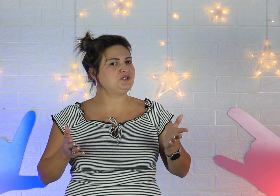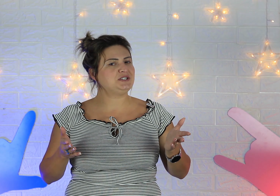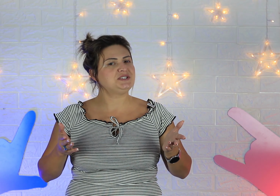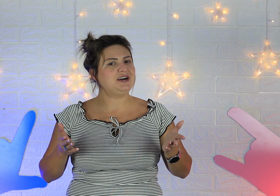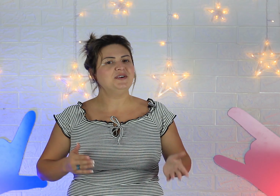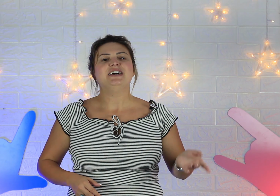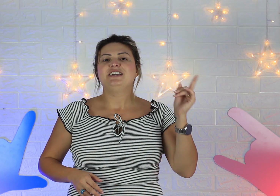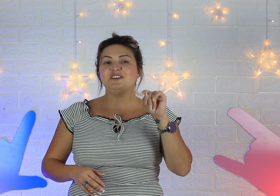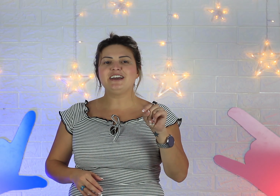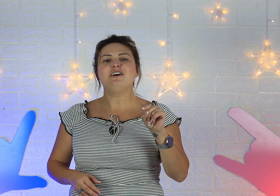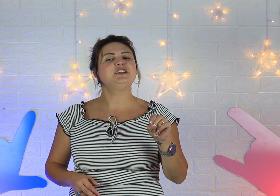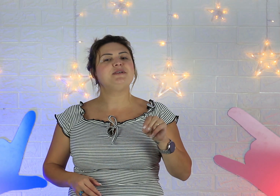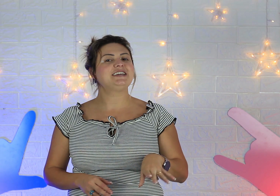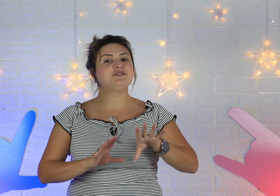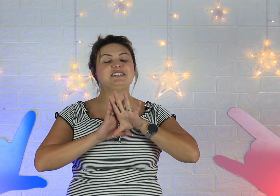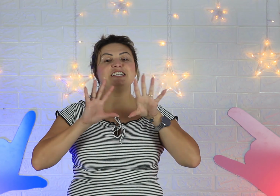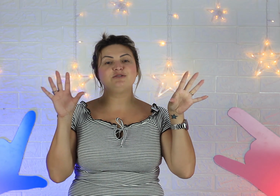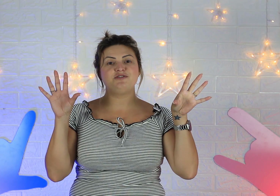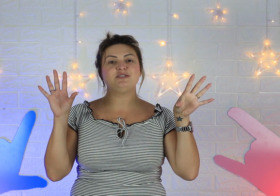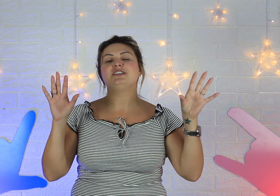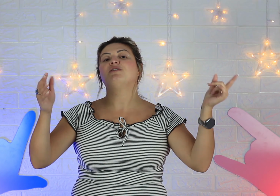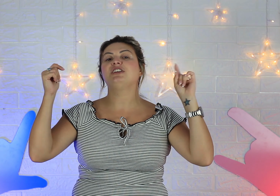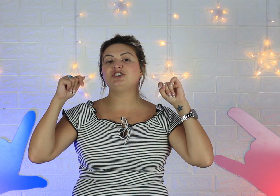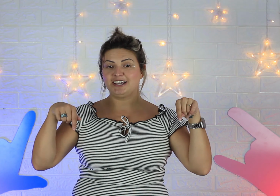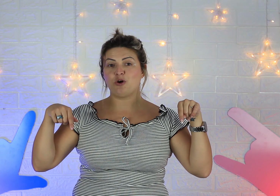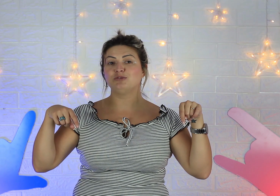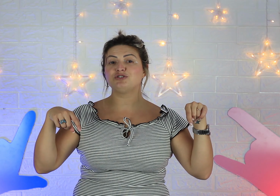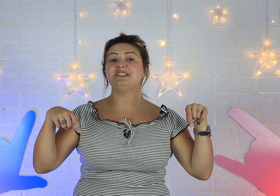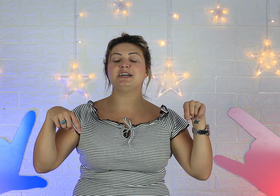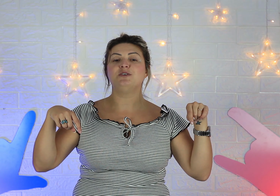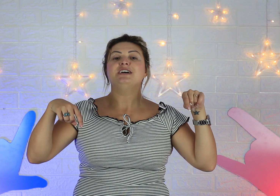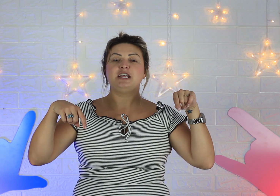vai fazer do seu sinal e o legal também se você não tiver um sinal Vou deixar aqui como sugestão